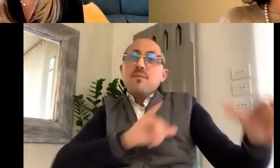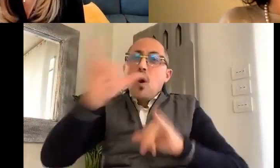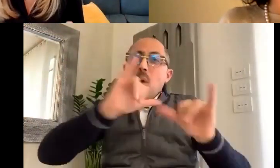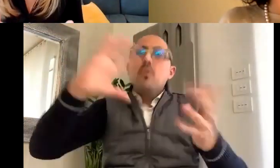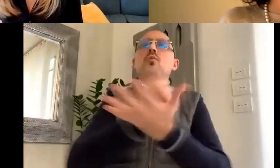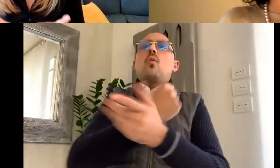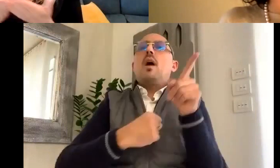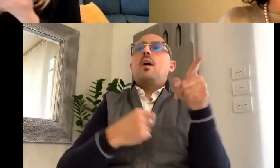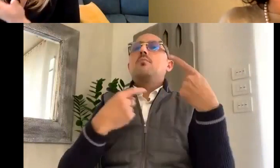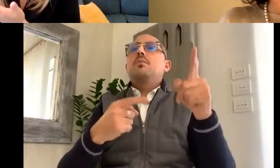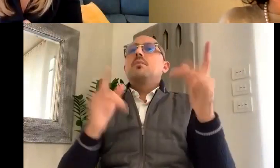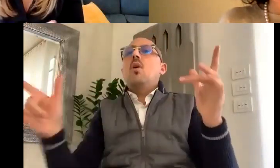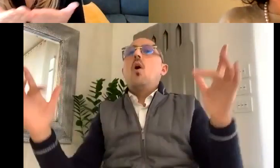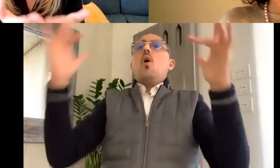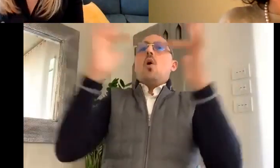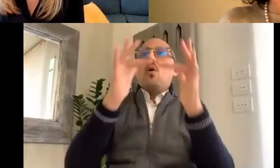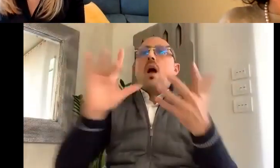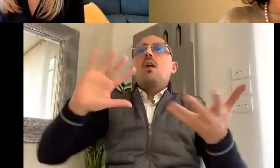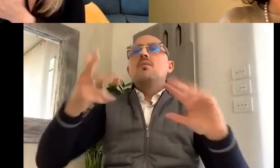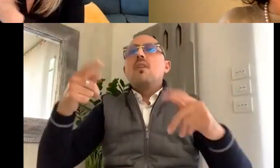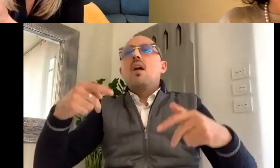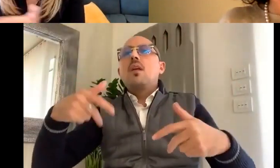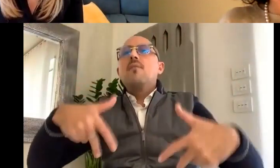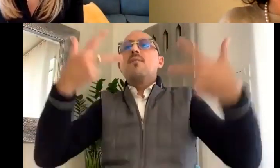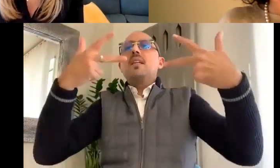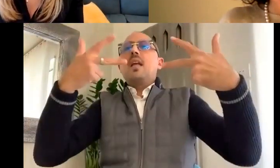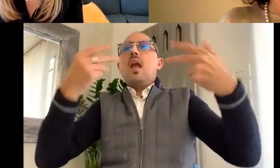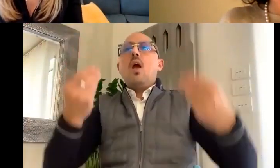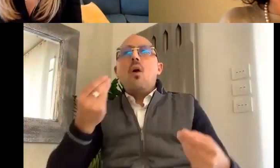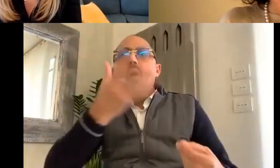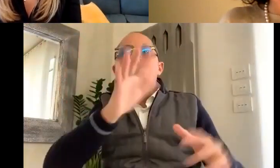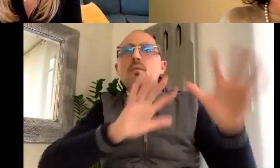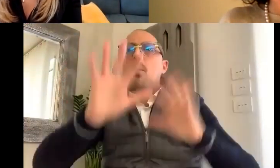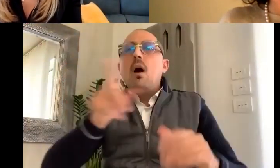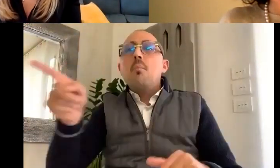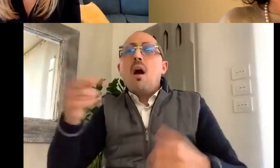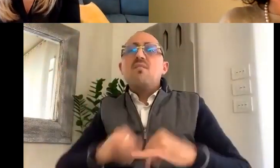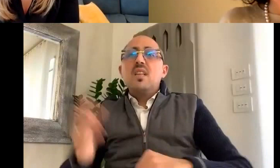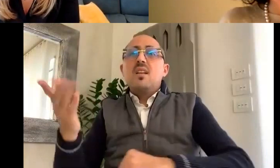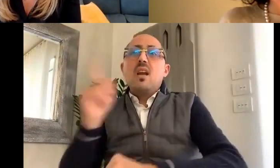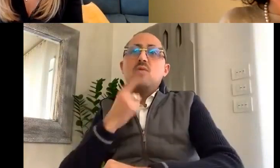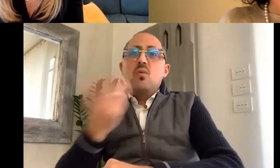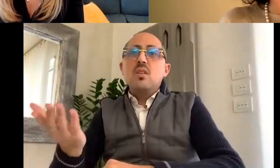grazie all'ENS territoriale è riuscita a contattare il padre, ha fatto una